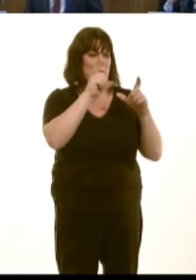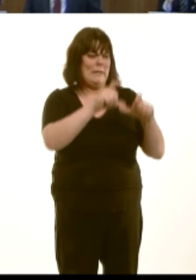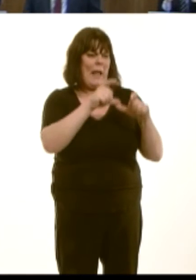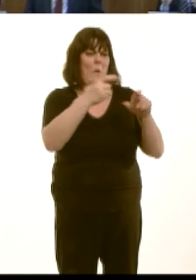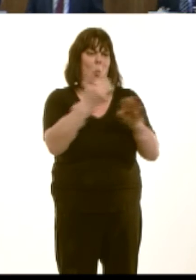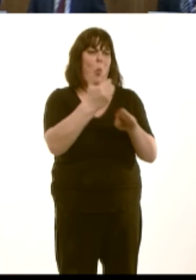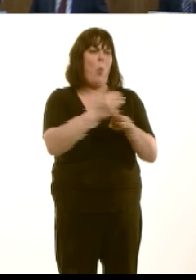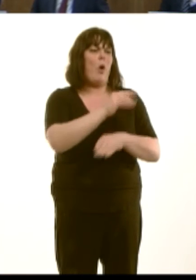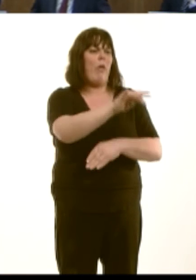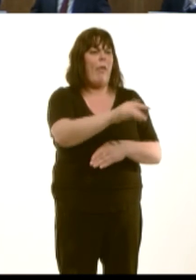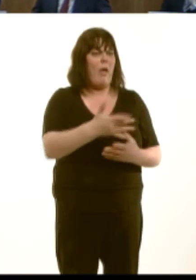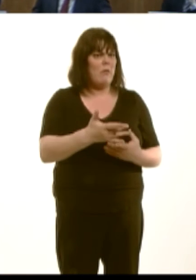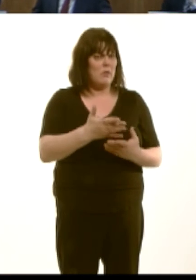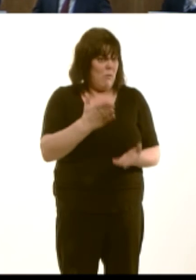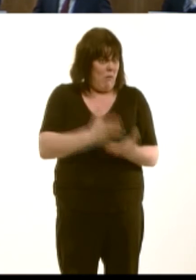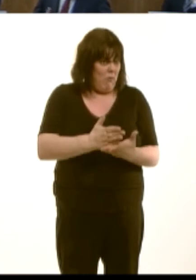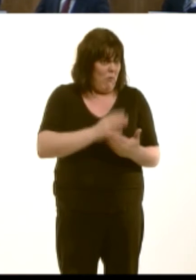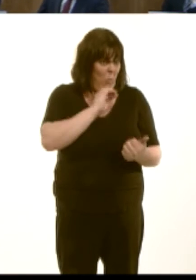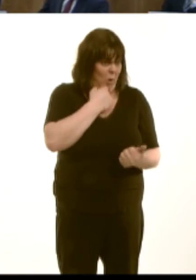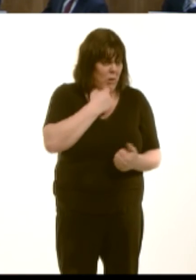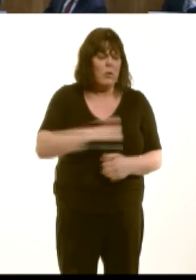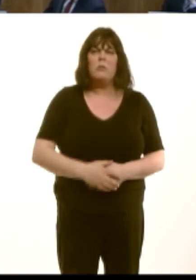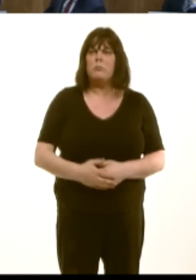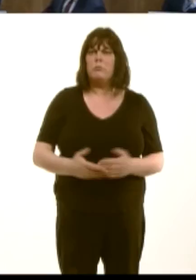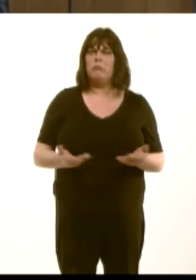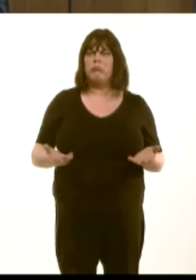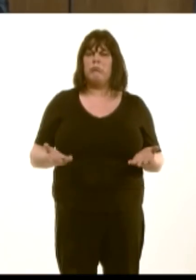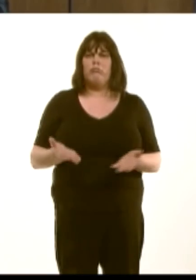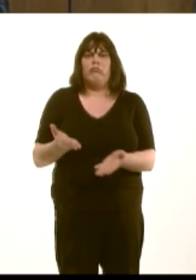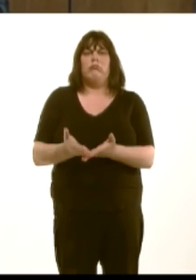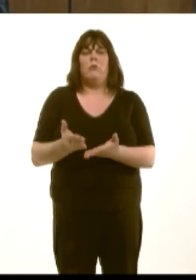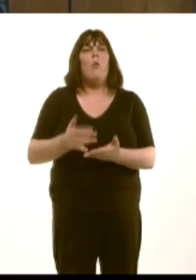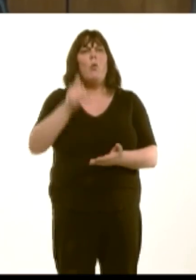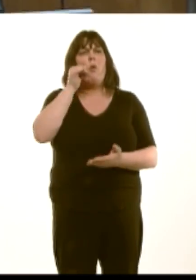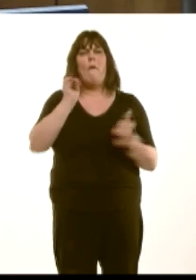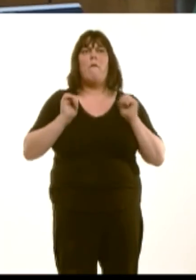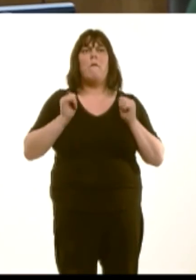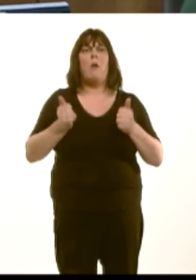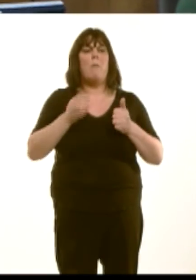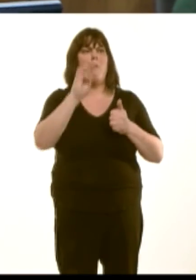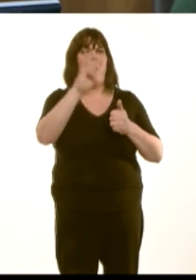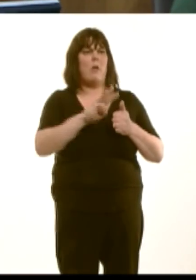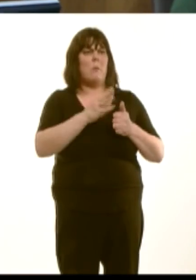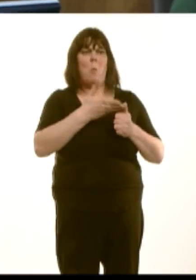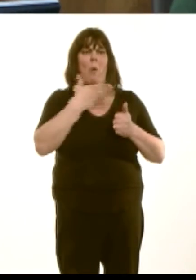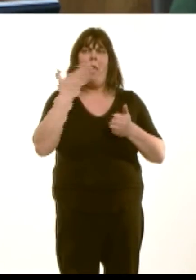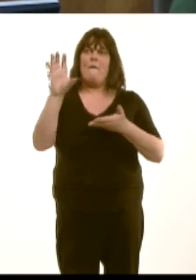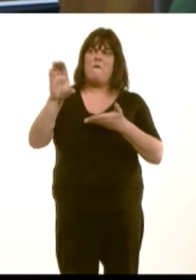Carwyn Jones: Wel, ie, mae hynnyín wir. Rydym niín gwybod, wrth gwrs, ynglyn ‚ ffermio yng Nghymru, heb y taliadau byddaiír rhan